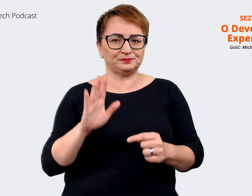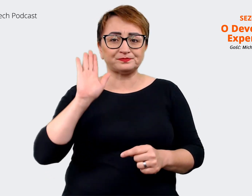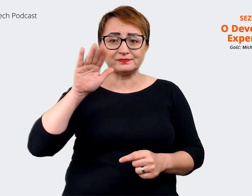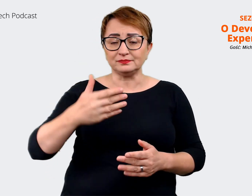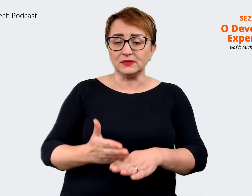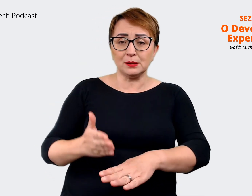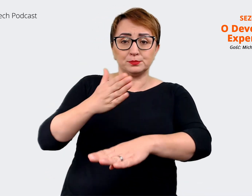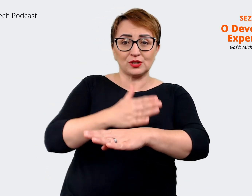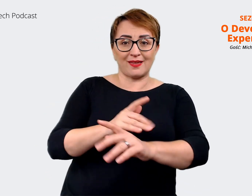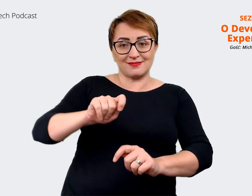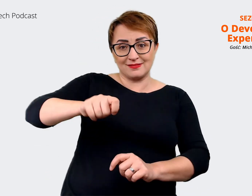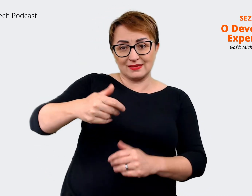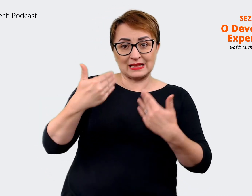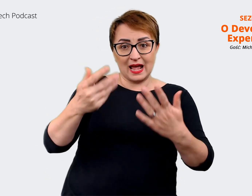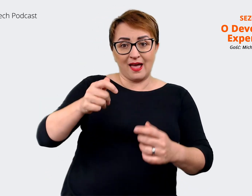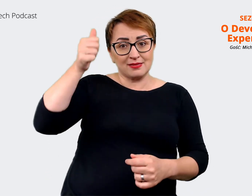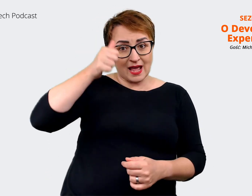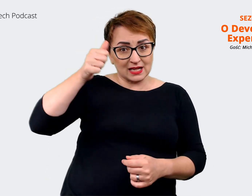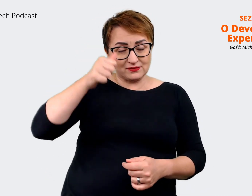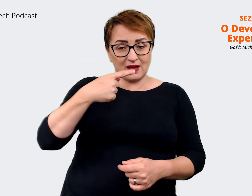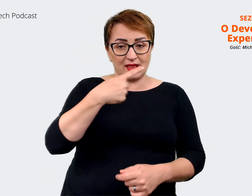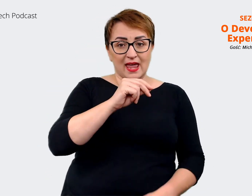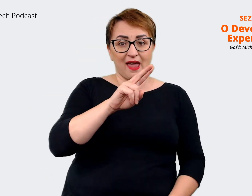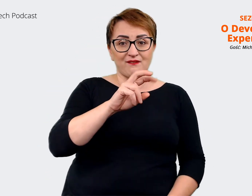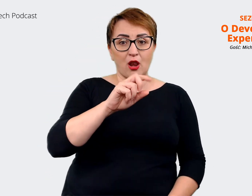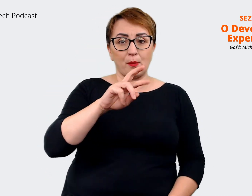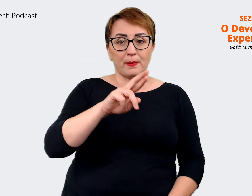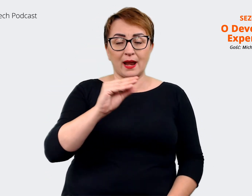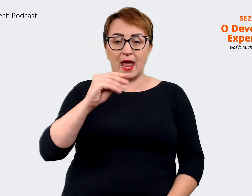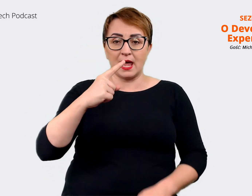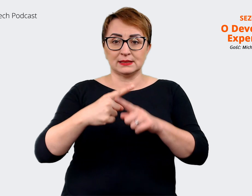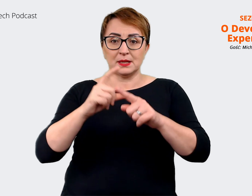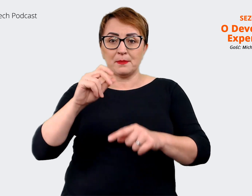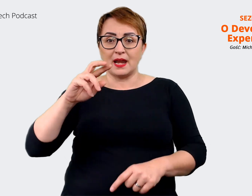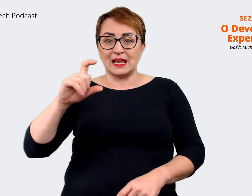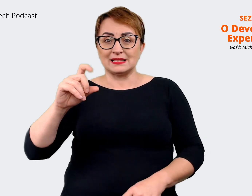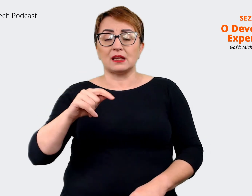to nawet zanim to zostało nazwane deweloper experience, no to w Allegro już funkcjonowały